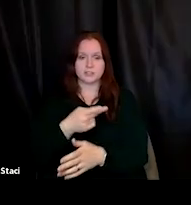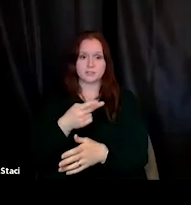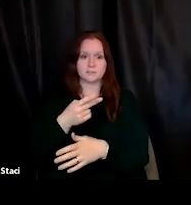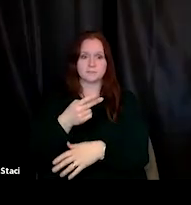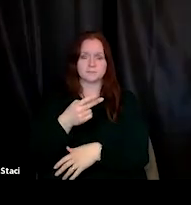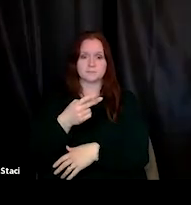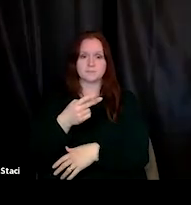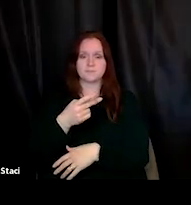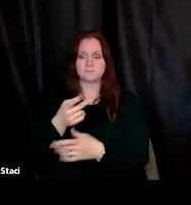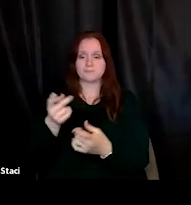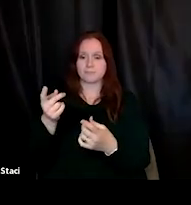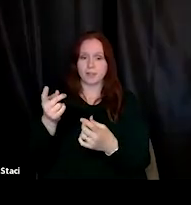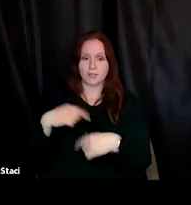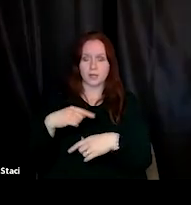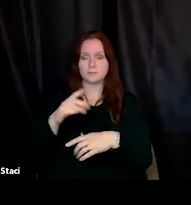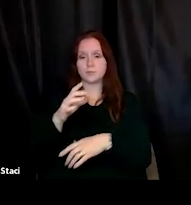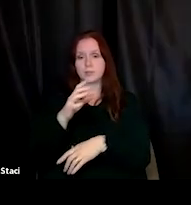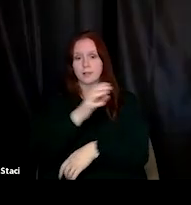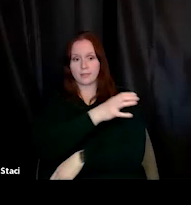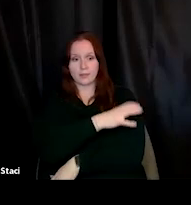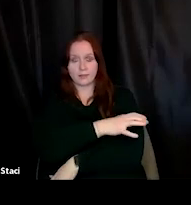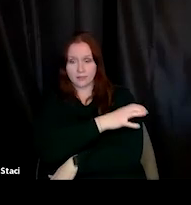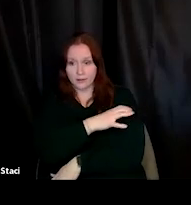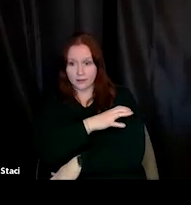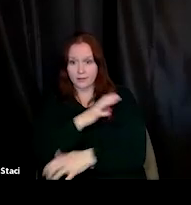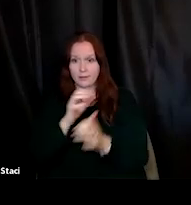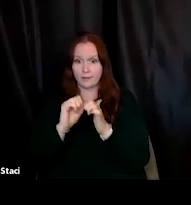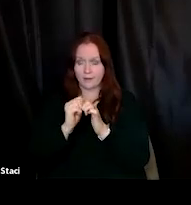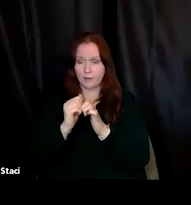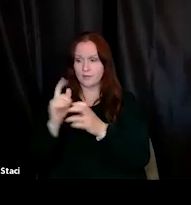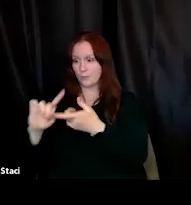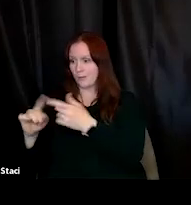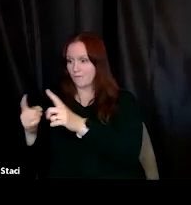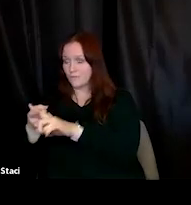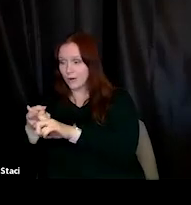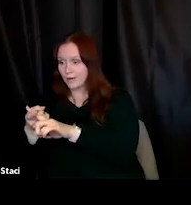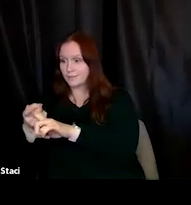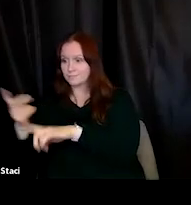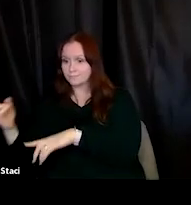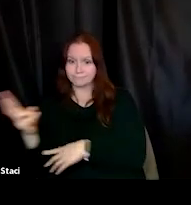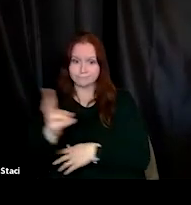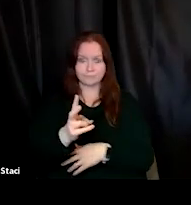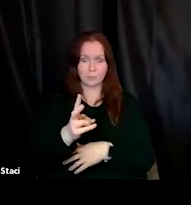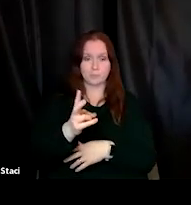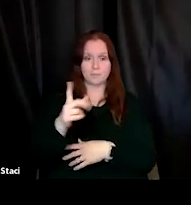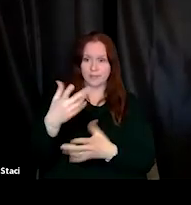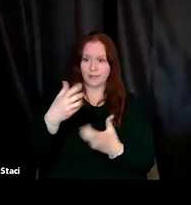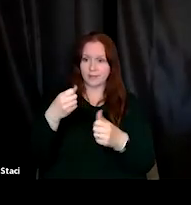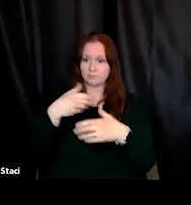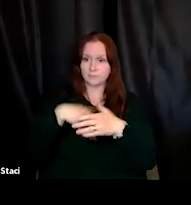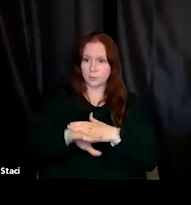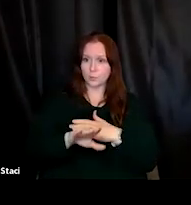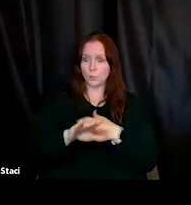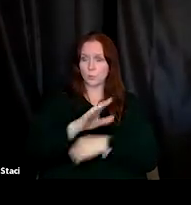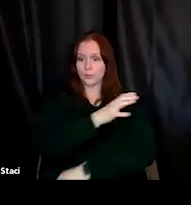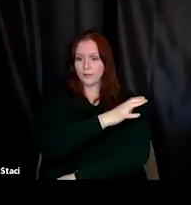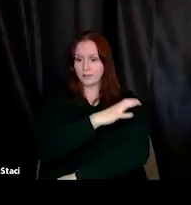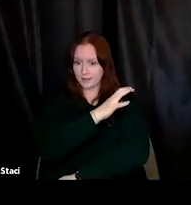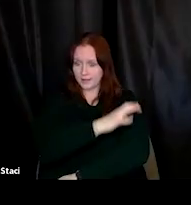Lo que a menudo hacemos es dejar que nuestros clientes usen nuestros teléfonos, los trasladamos con nuestra furgoneta,